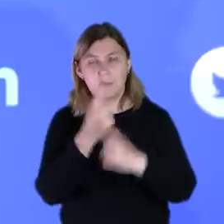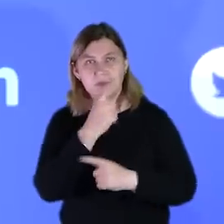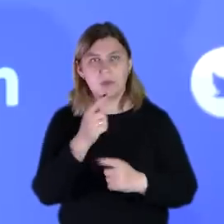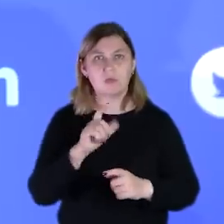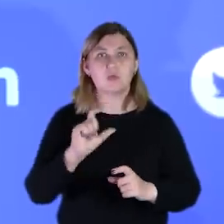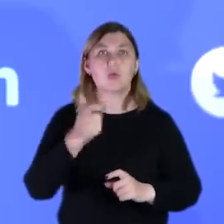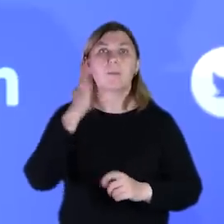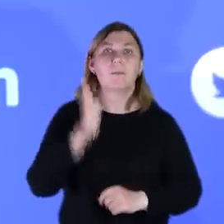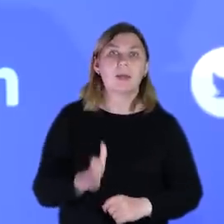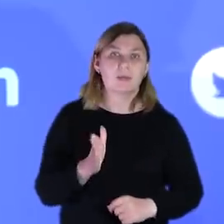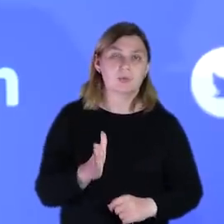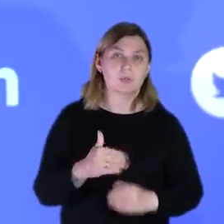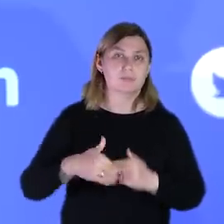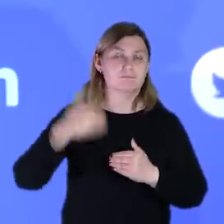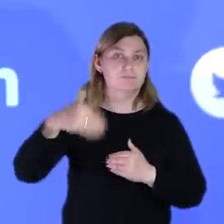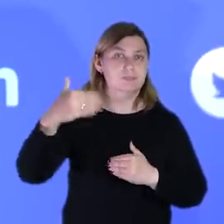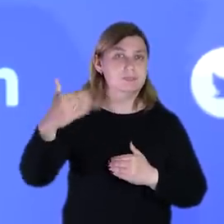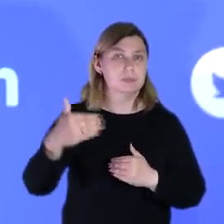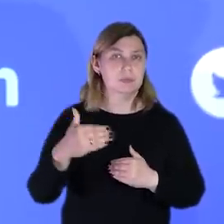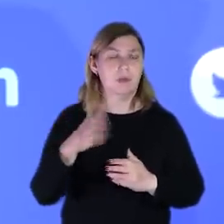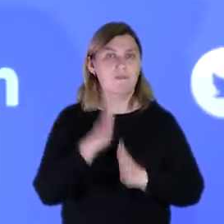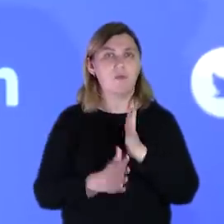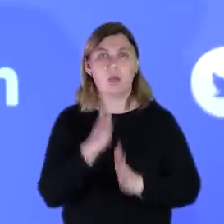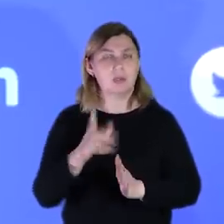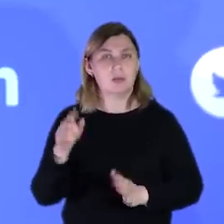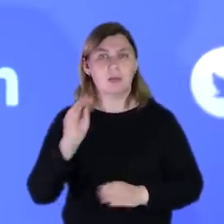wypadek... Nie wypowiedzenia wojny, bo to nie było wypowiedzenie wojny,